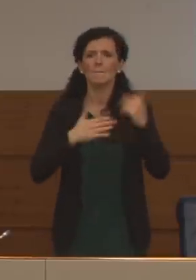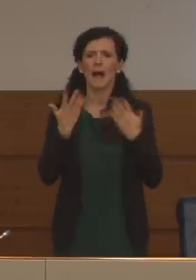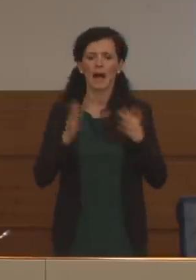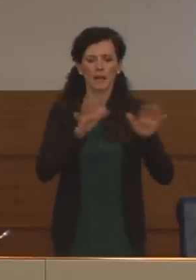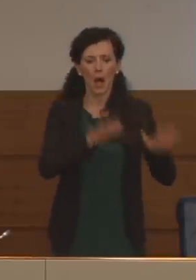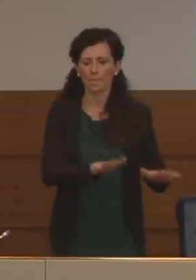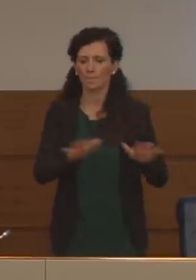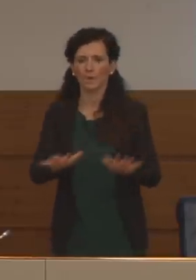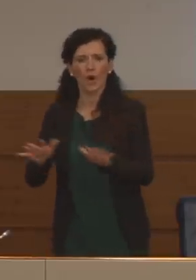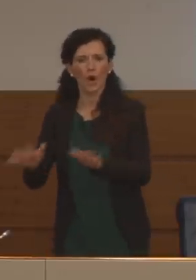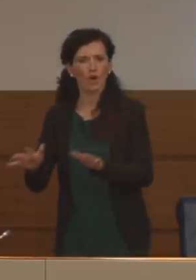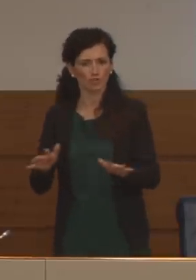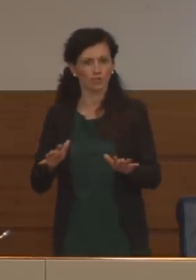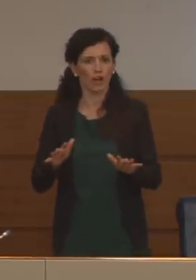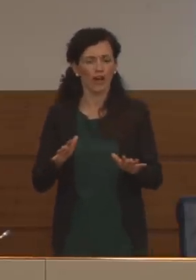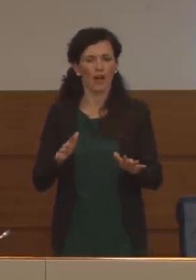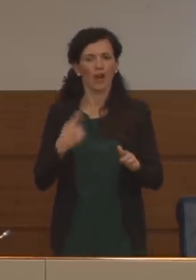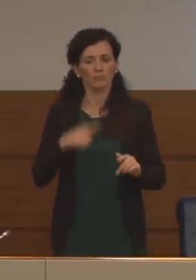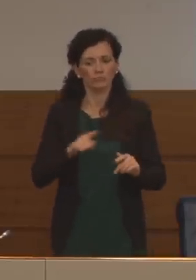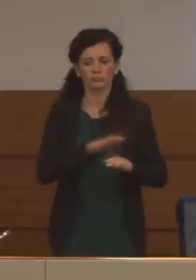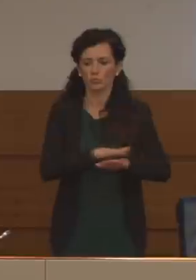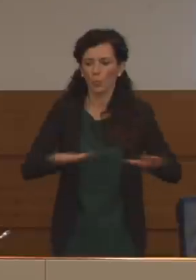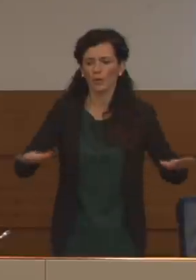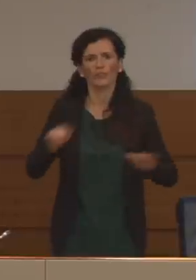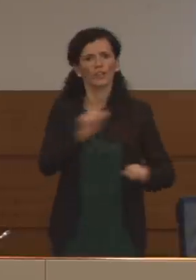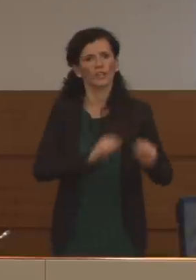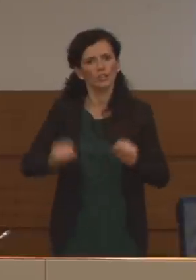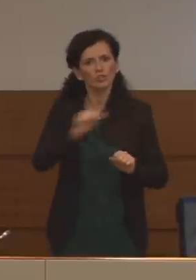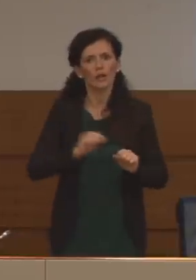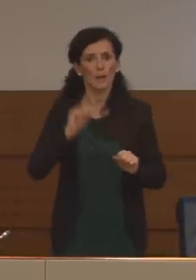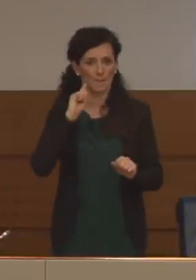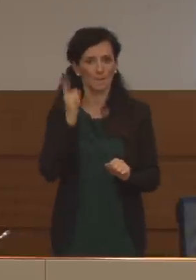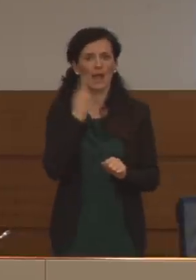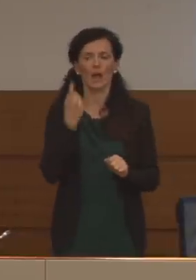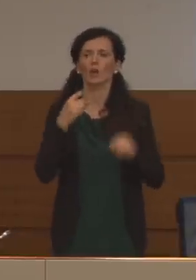luoghi possiamo farlo in maniera sistematica, nei luoghi pubblici che